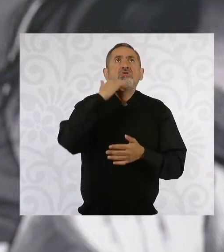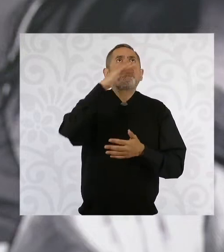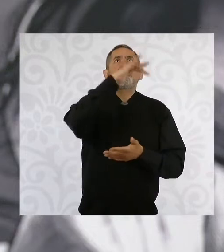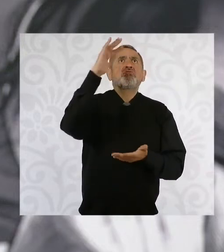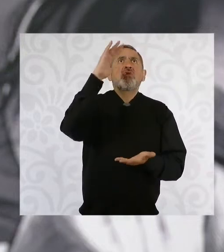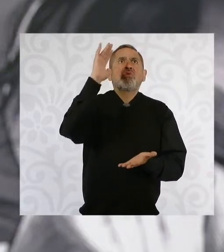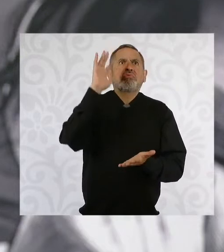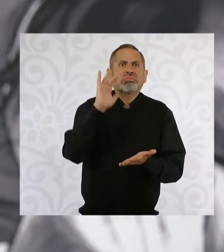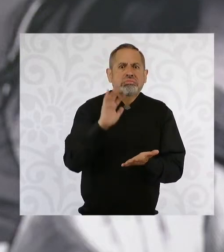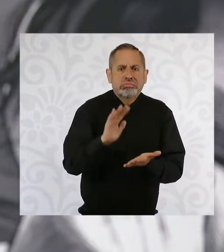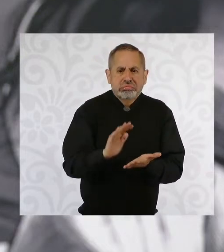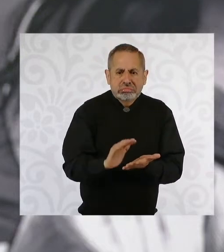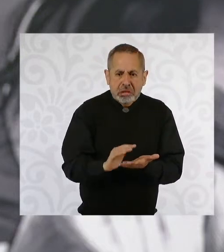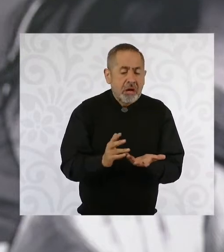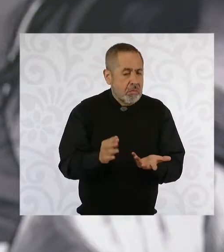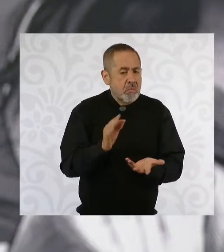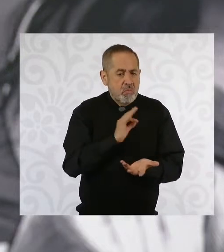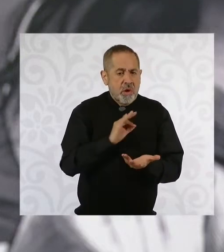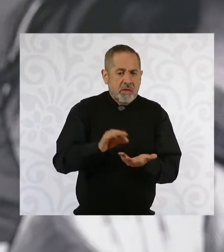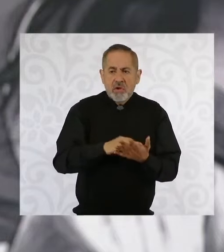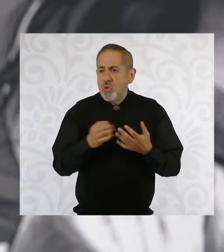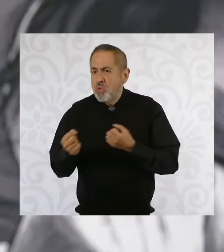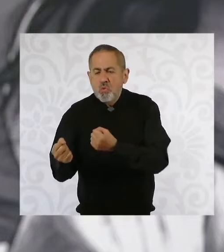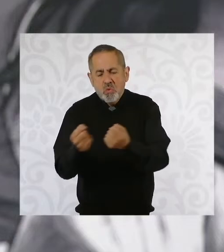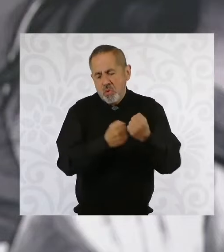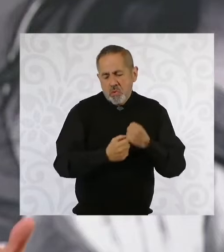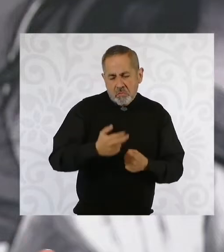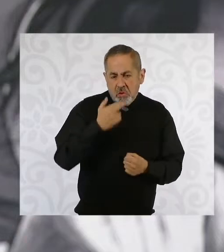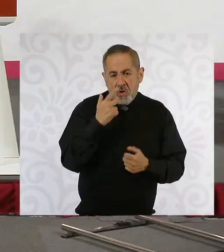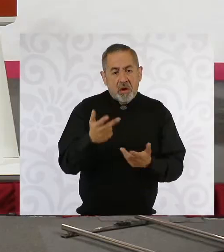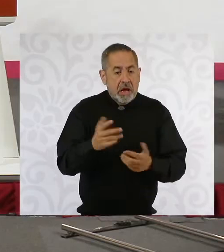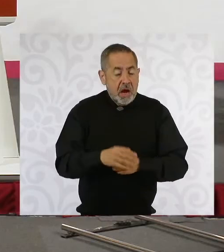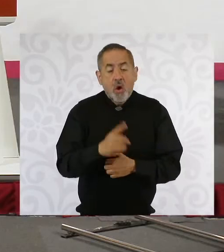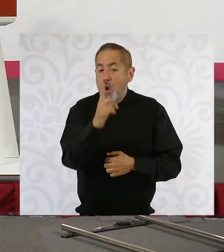de la flota vehicular que tengamos oper and en el país también es muy importante pensar